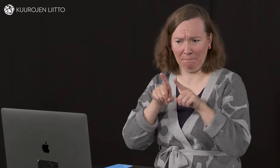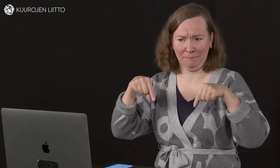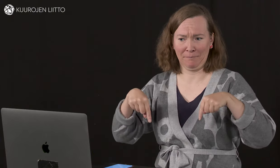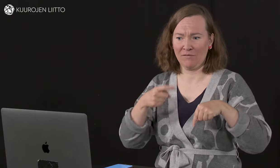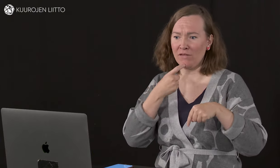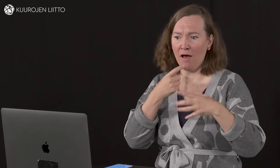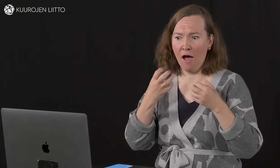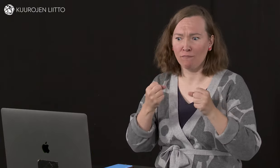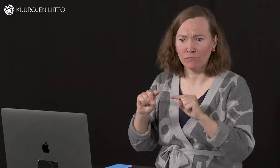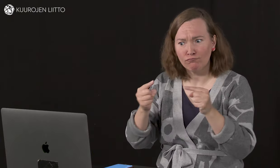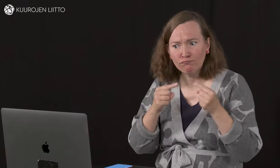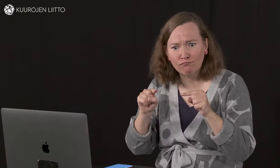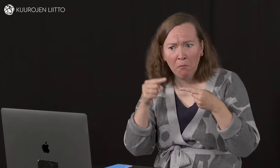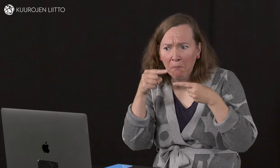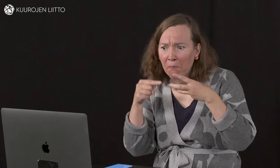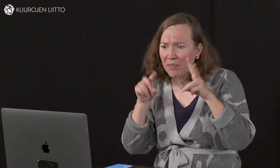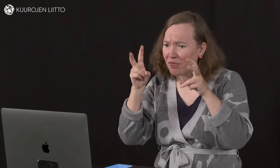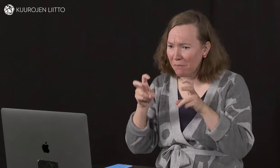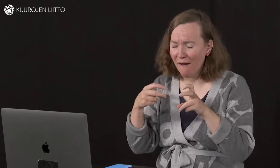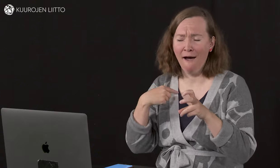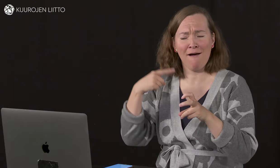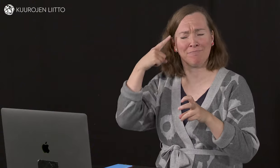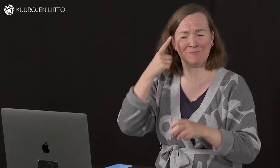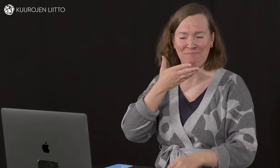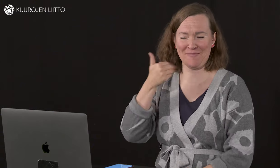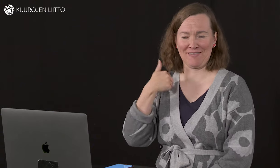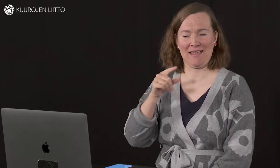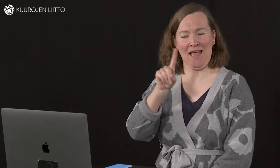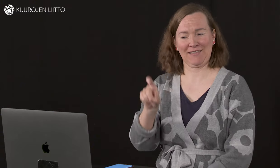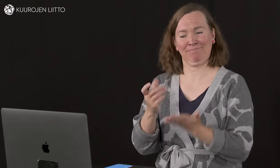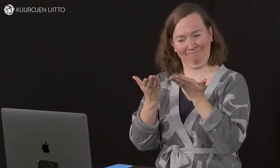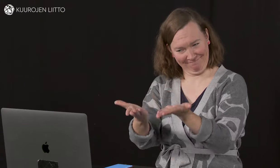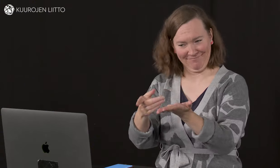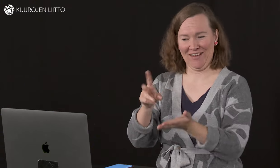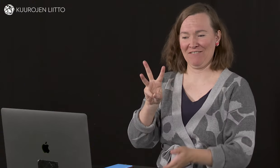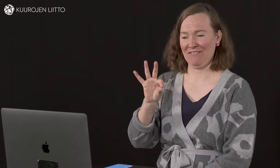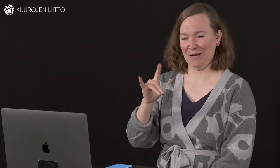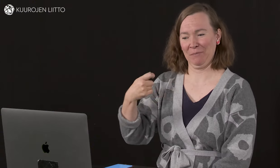joista on keskusteltu myös täällä Suomessa. Niistä taitaakin olla parempi kysyä sinulta, WFD:n puheenjohtajalta.